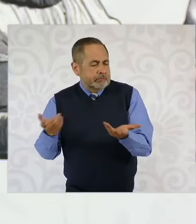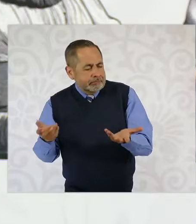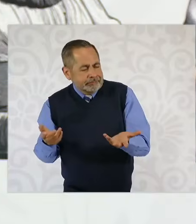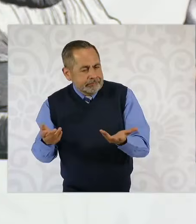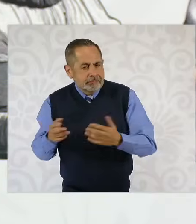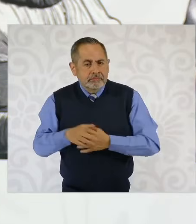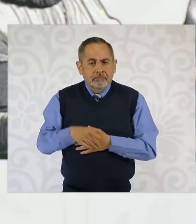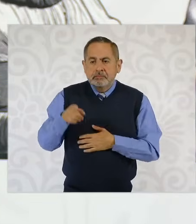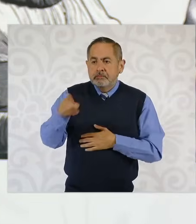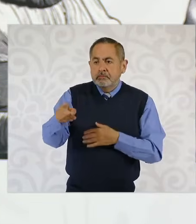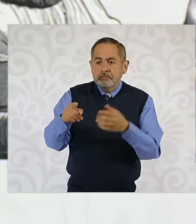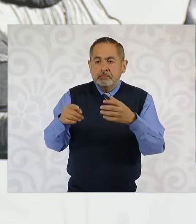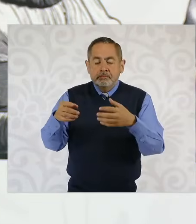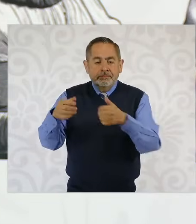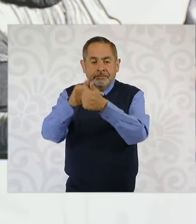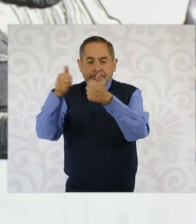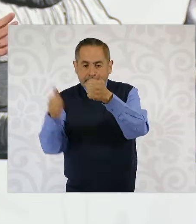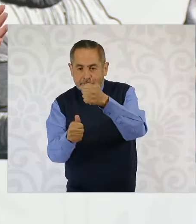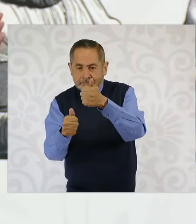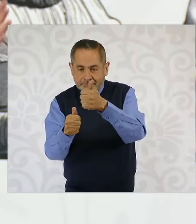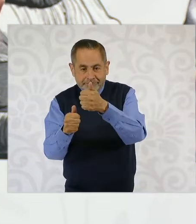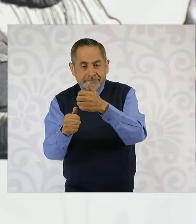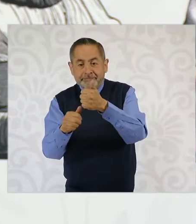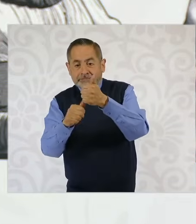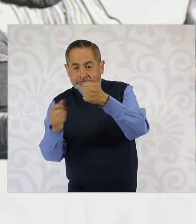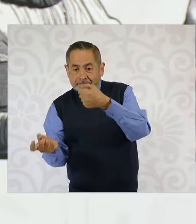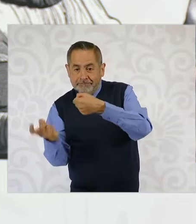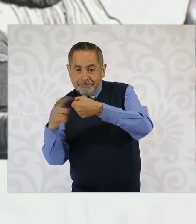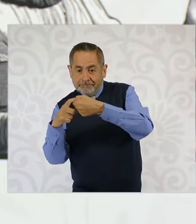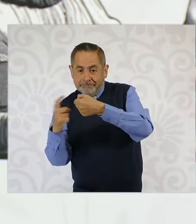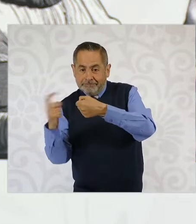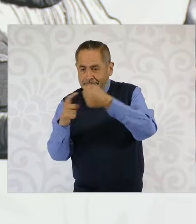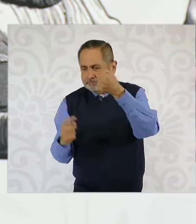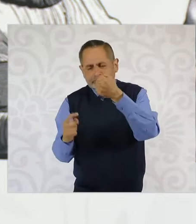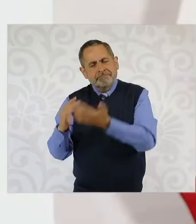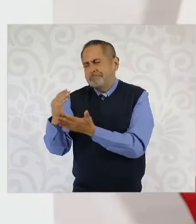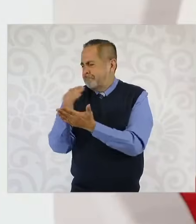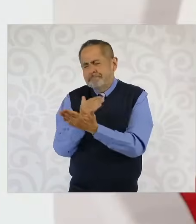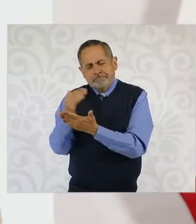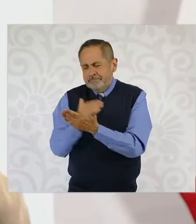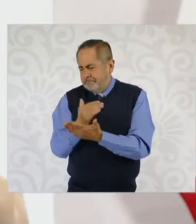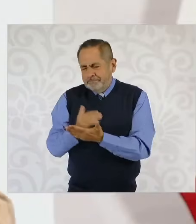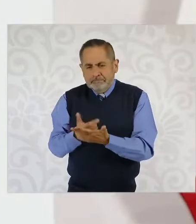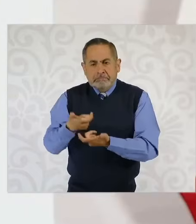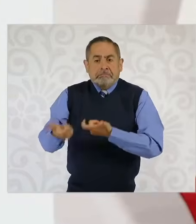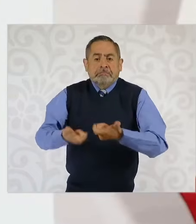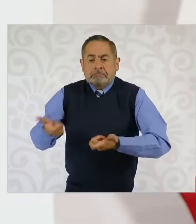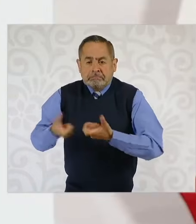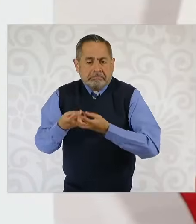de subsidiarias no de subsidiarias de filiales que hoy tiene entonces hacer más eficiente la